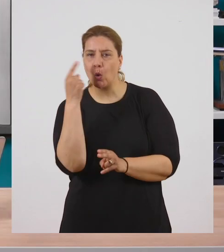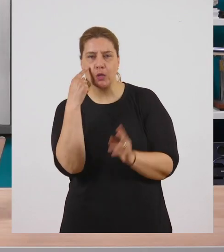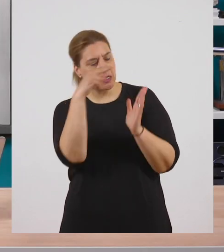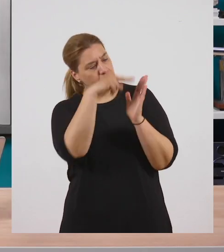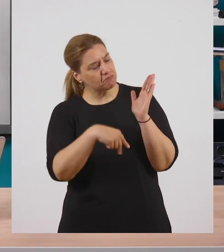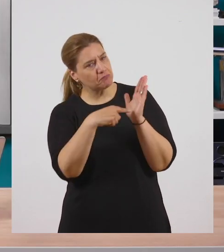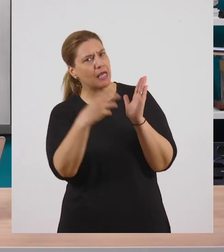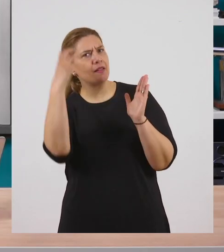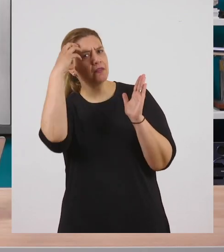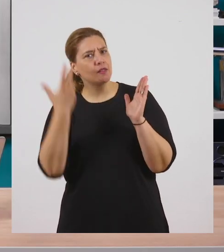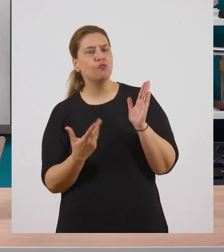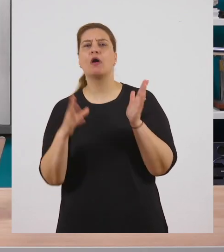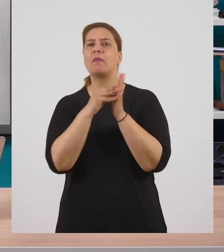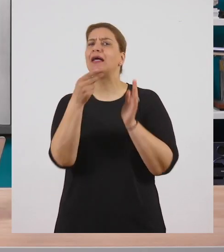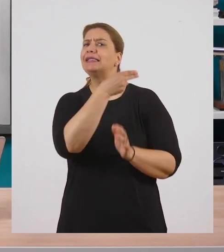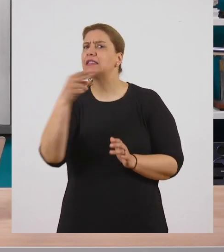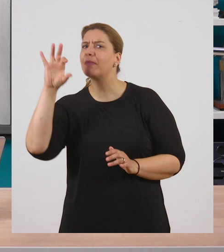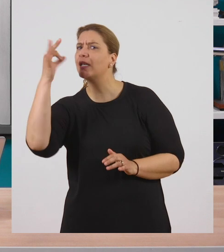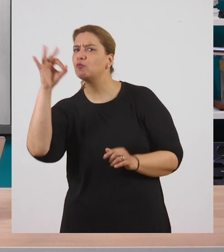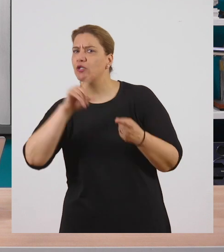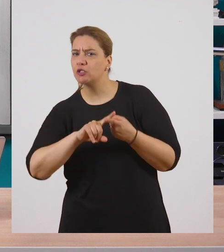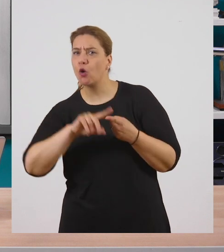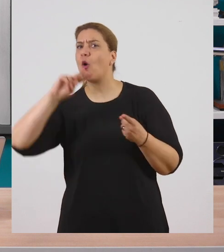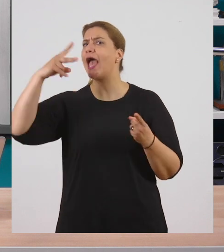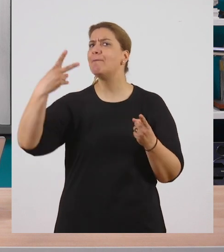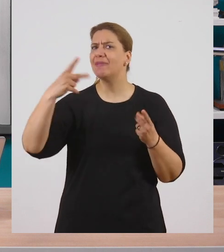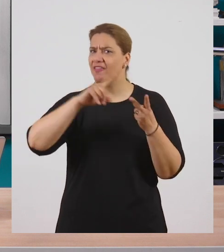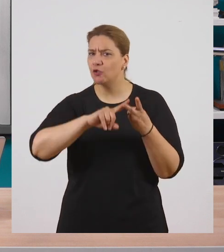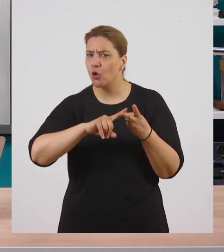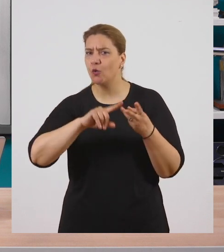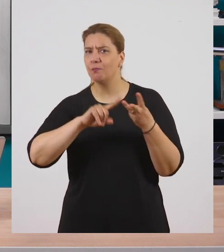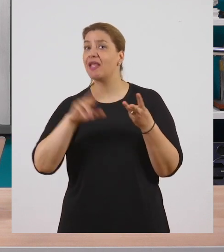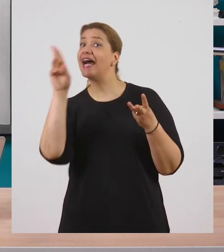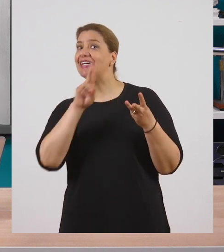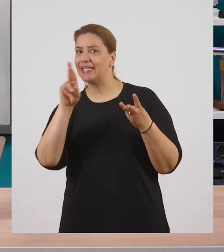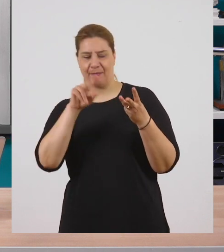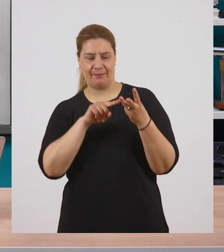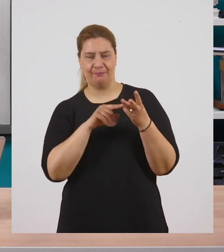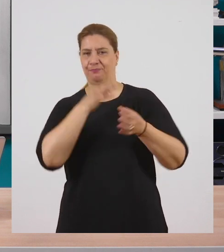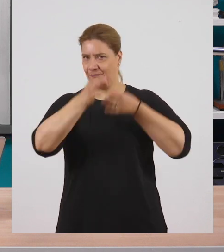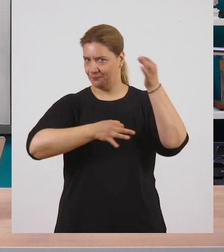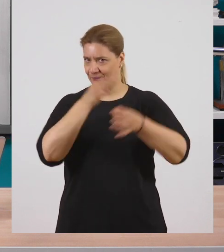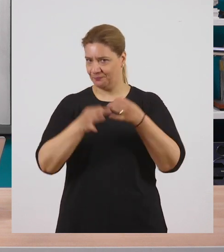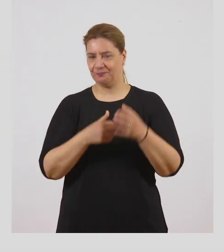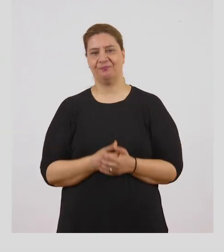όπως τι είναι το ουσιαστικό, το επίθετο, το ρήμα. Πάμε λοιπόν!